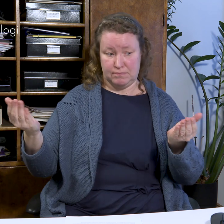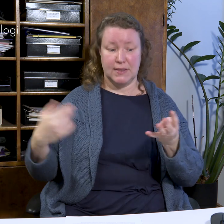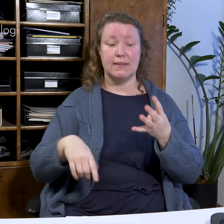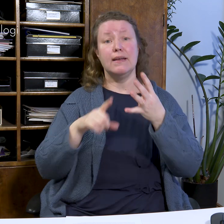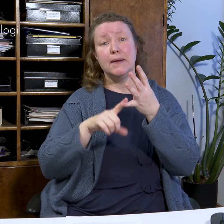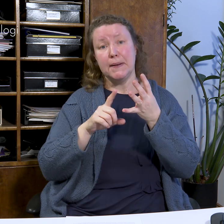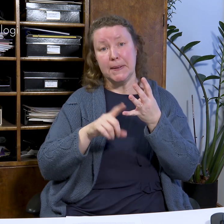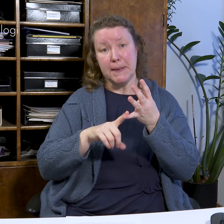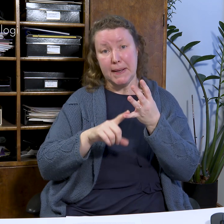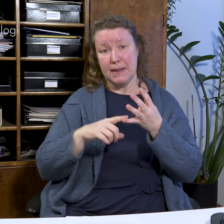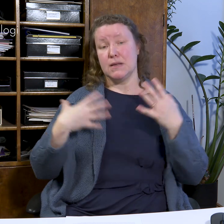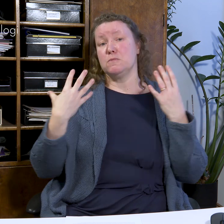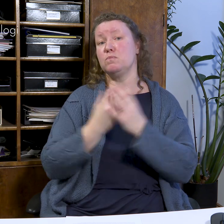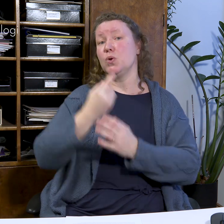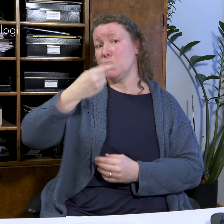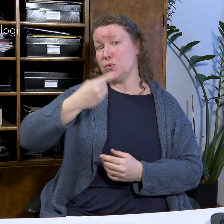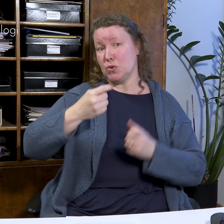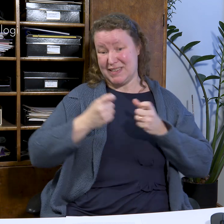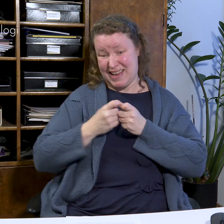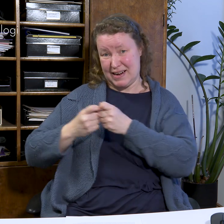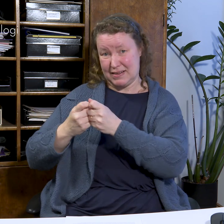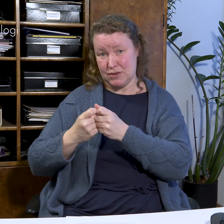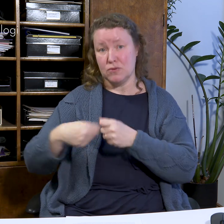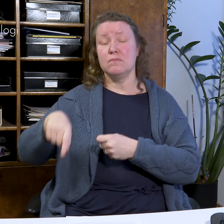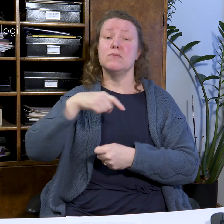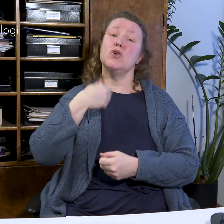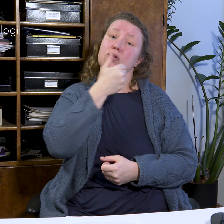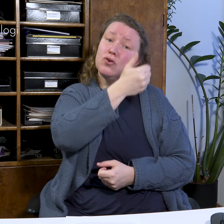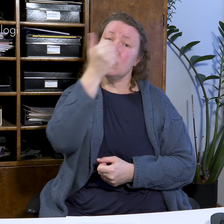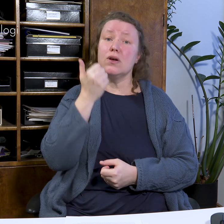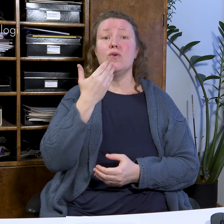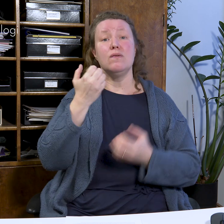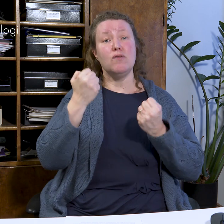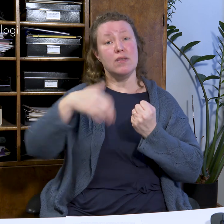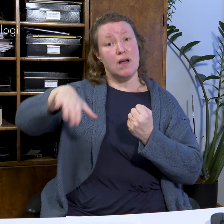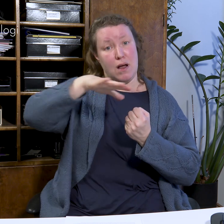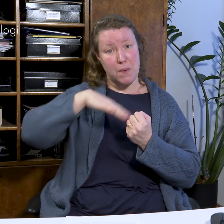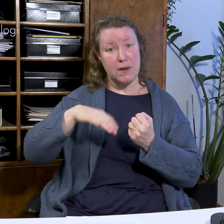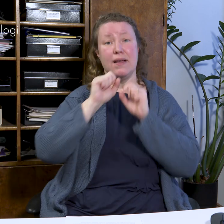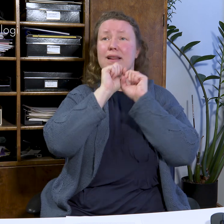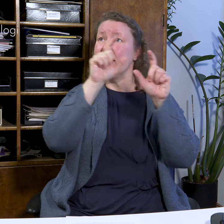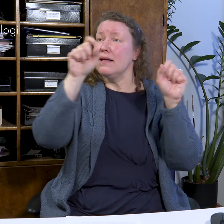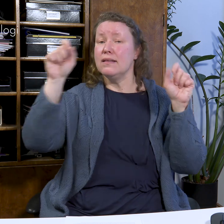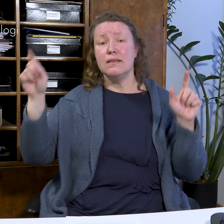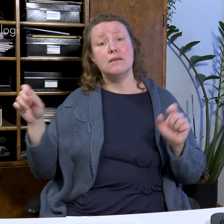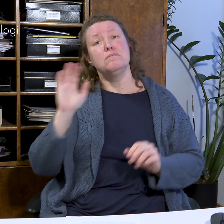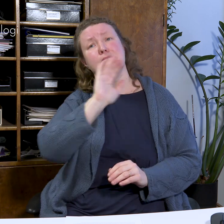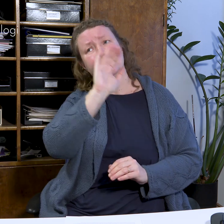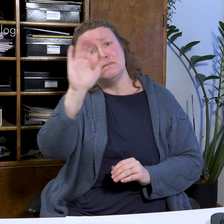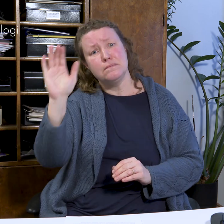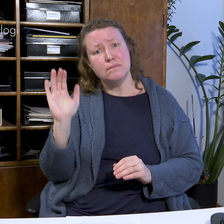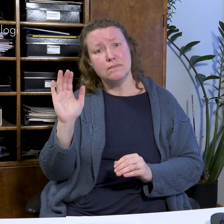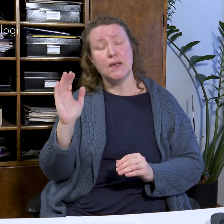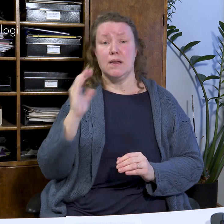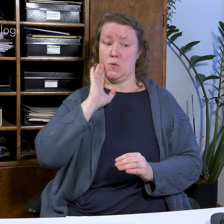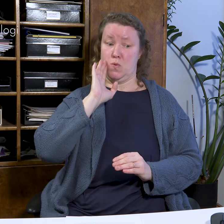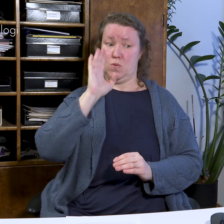Huhtikuussa 11 järjestöä lähetti kaikille tuleville hyvinvointialueille sähköpostia, -